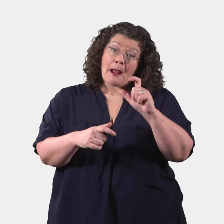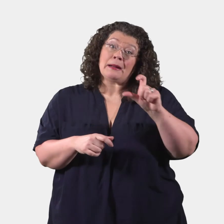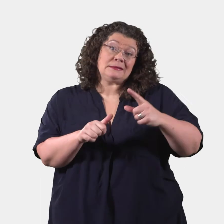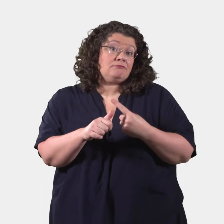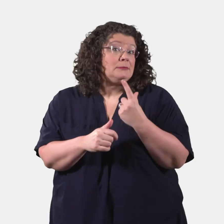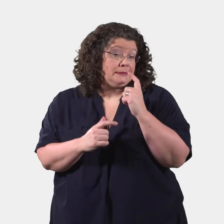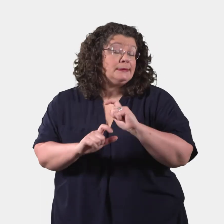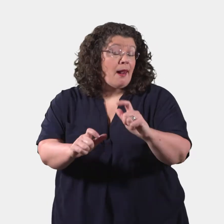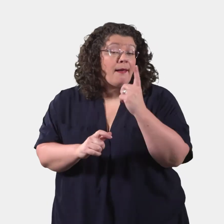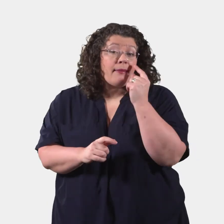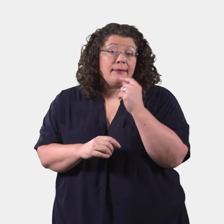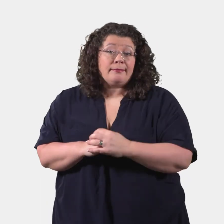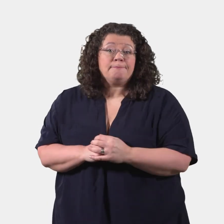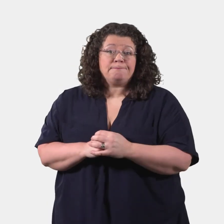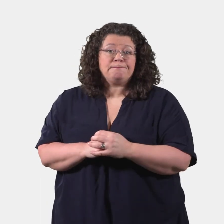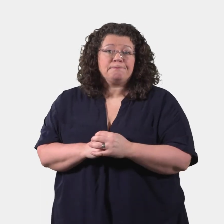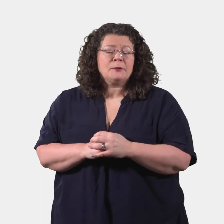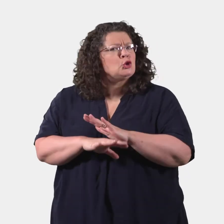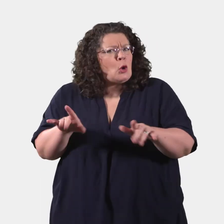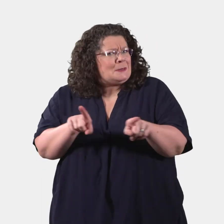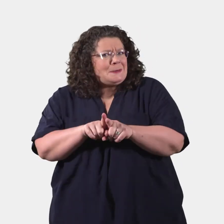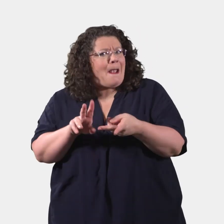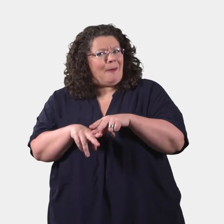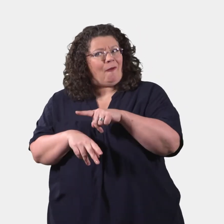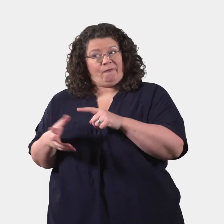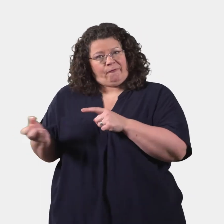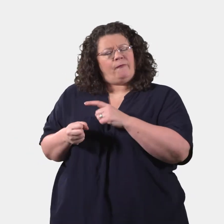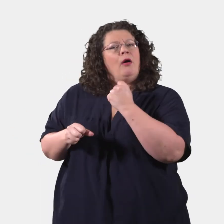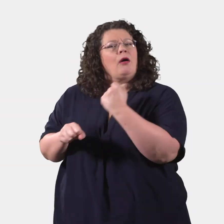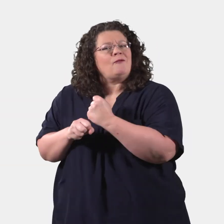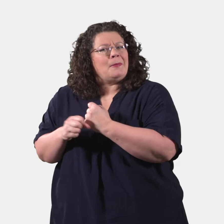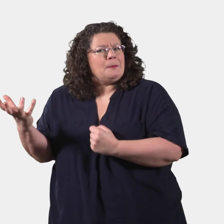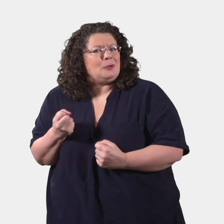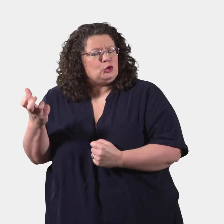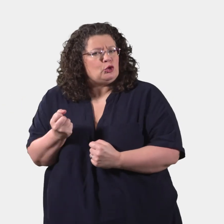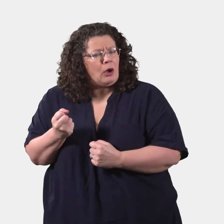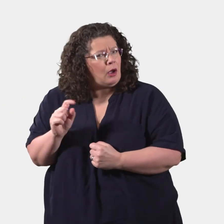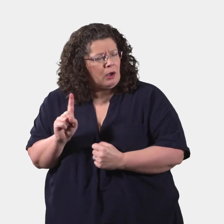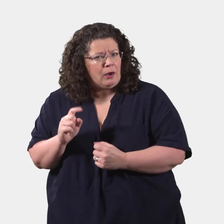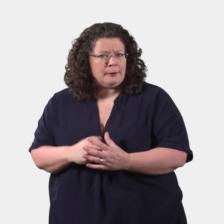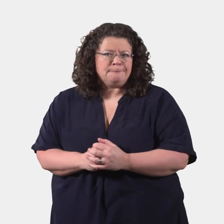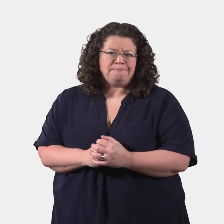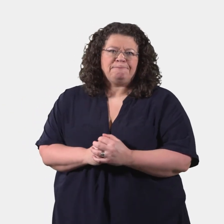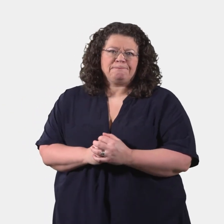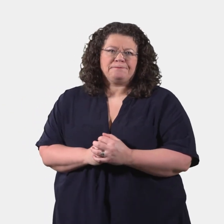Nid yw hyn yr un fath os ydych chi’n cael Pensiwn y Wladwriaeth. Os ydych chi’n ennill arian ac yn talu treth